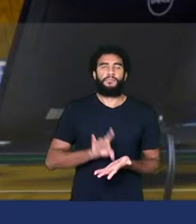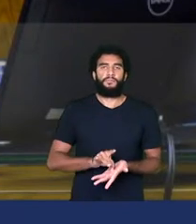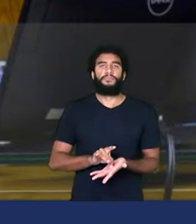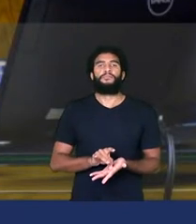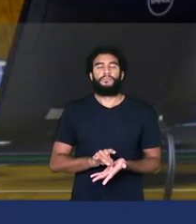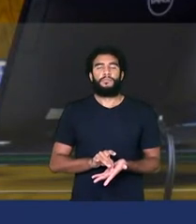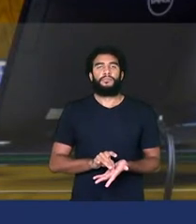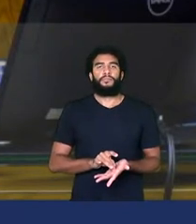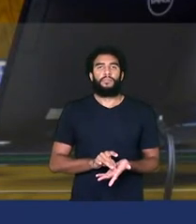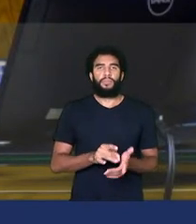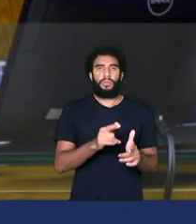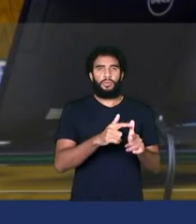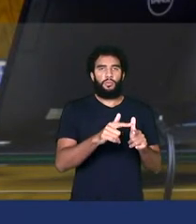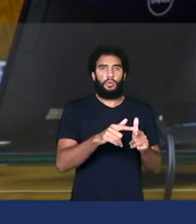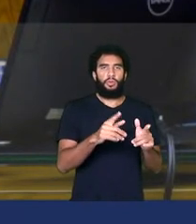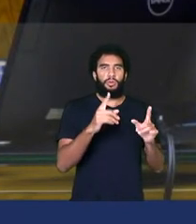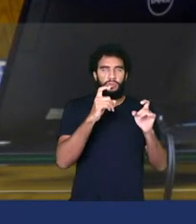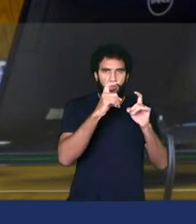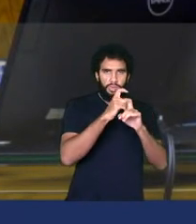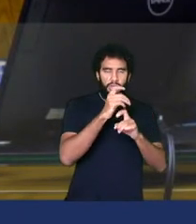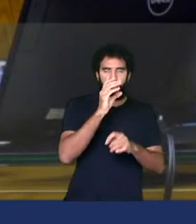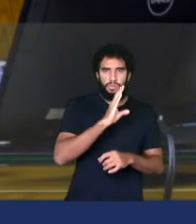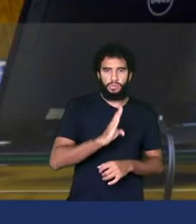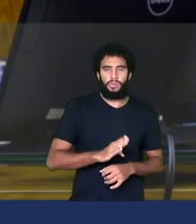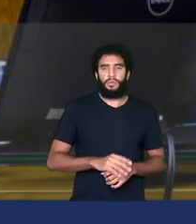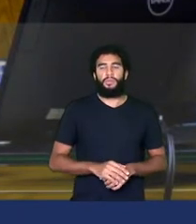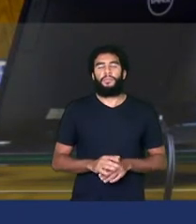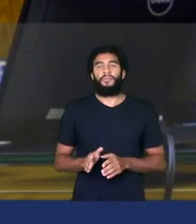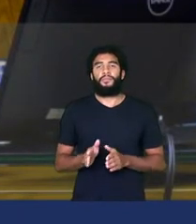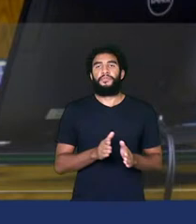EXCELÊNCIA, COMO SEMPRE, ATUALIZADÍSSIMA COM OS PROBLEMAS DO BRASIL. VAMOS